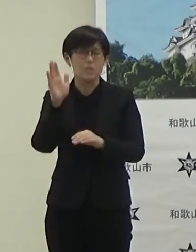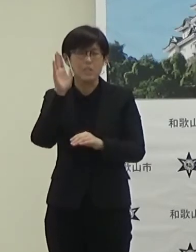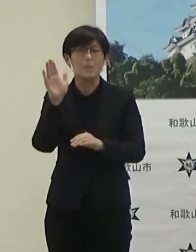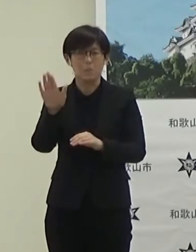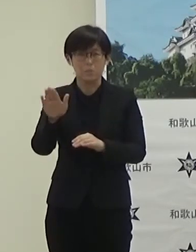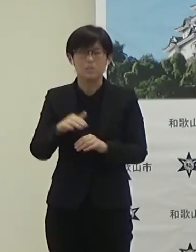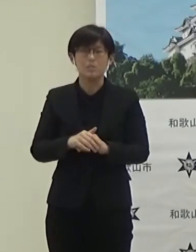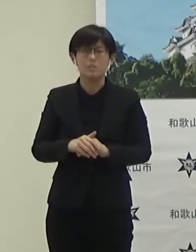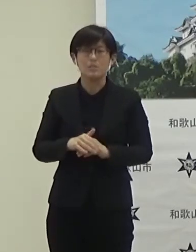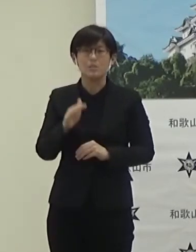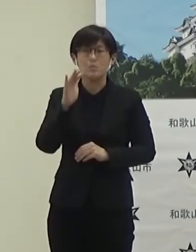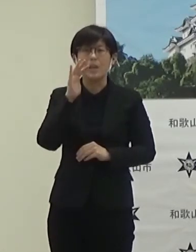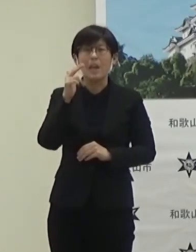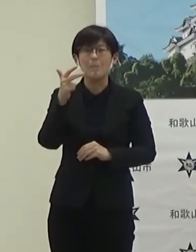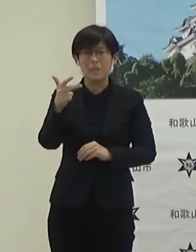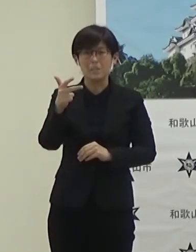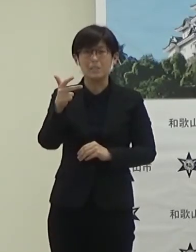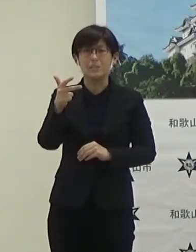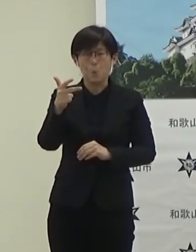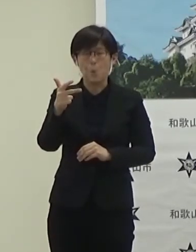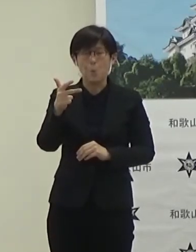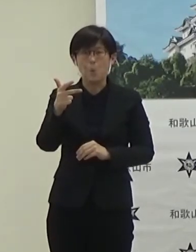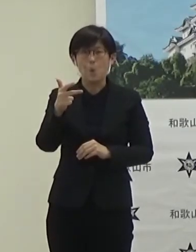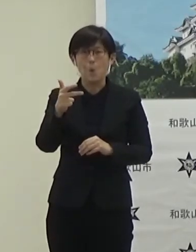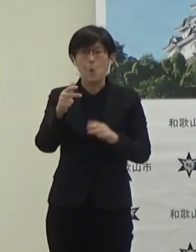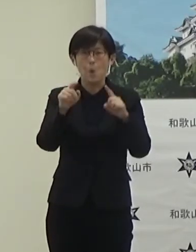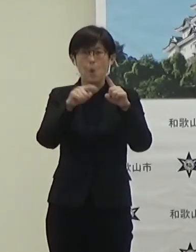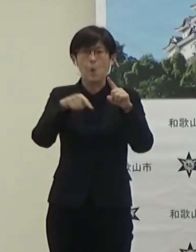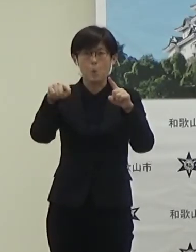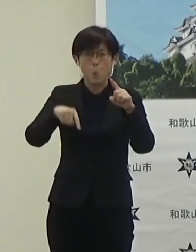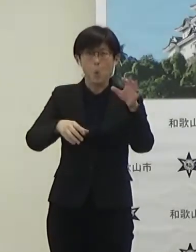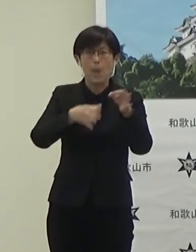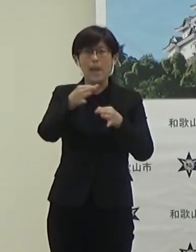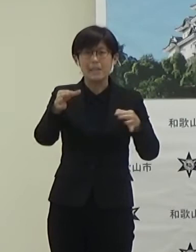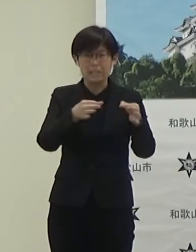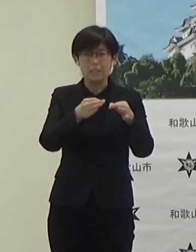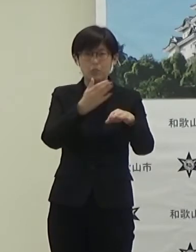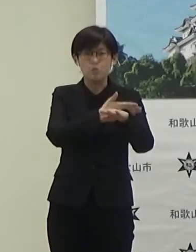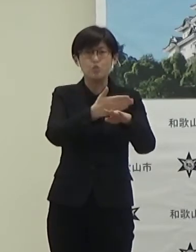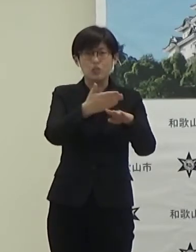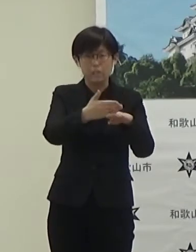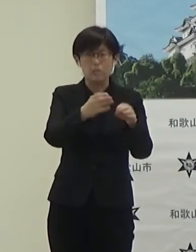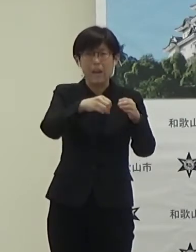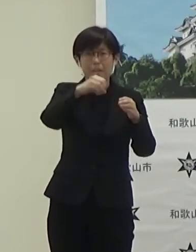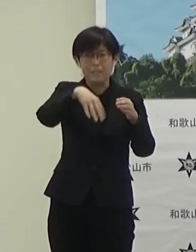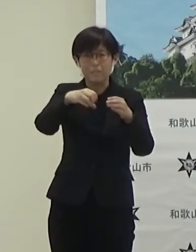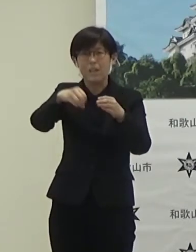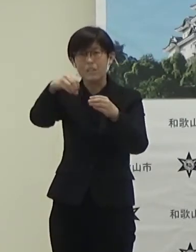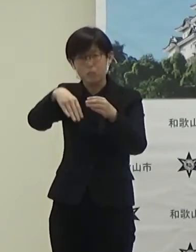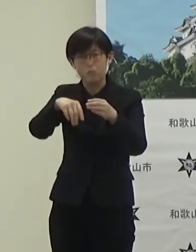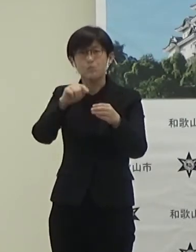例えば公営住宅の空き 等でウクライナの方の難民を受け入れ